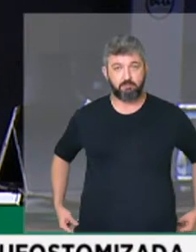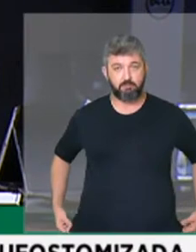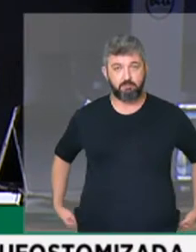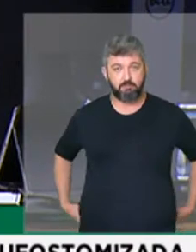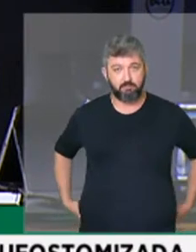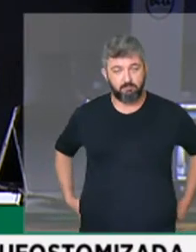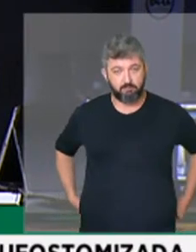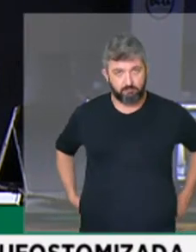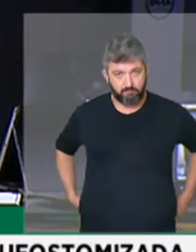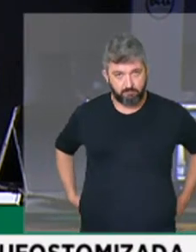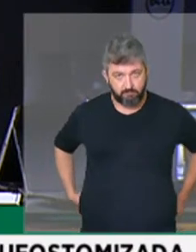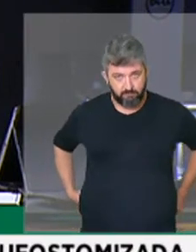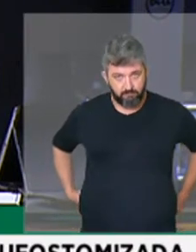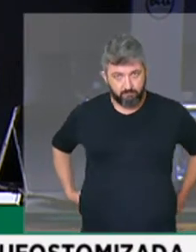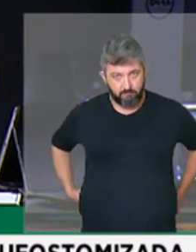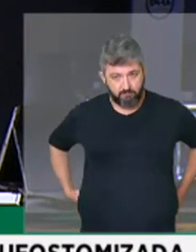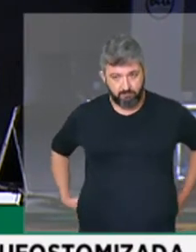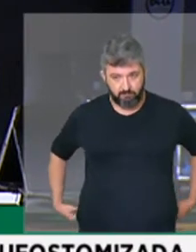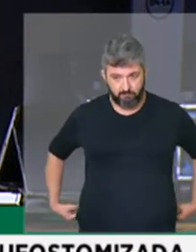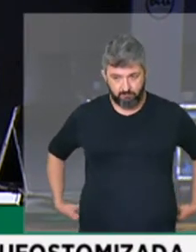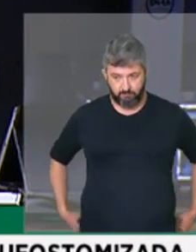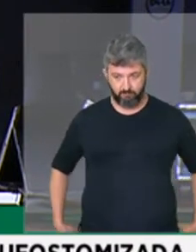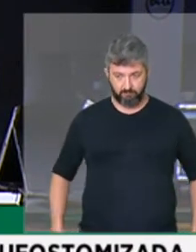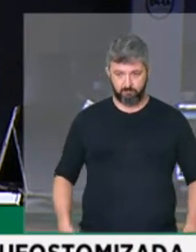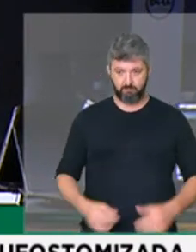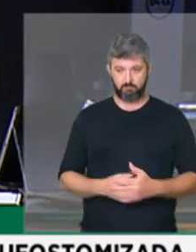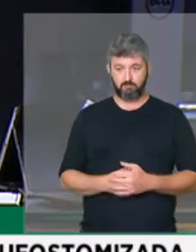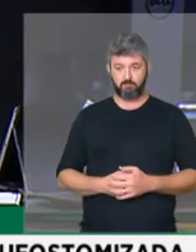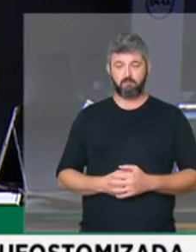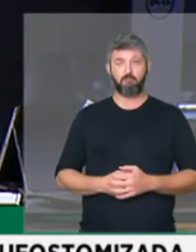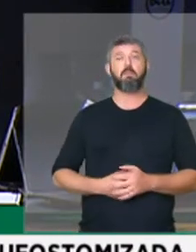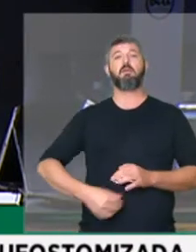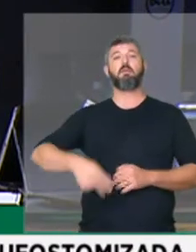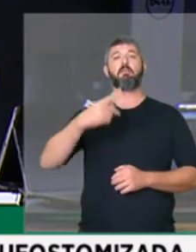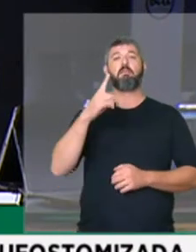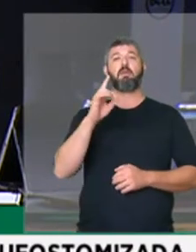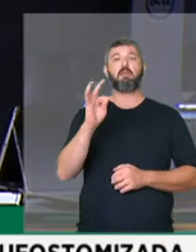ESSE PROJETO QUE DEMARCA DA LEMBRANÇA, DA MEMÓRIA, ENFIM, DA AFIRMAÇÃO DA LUTA